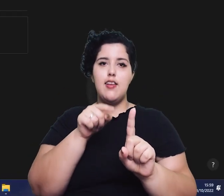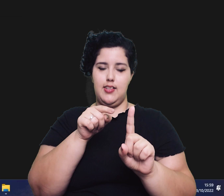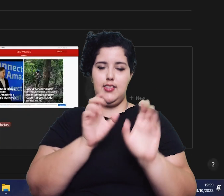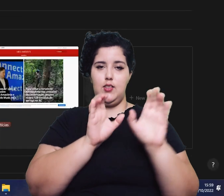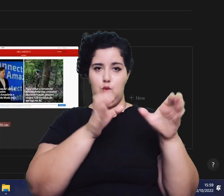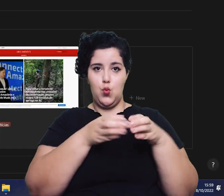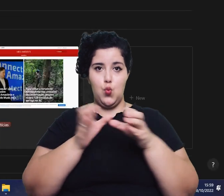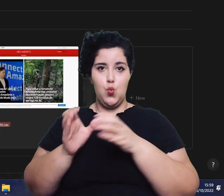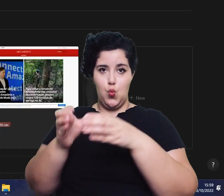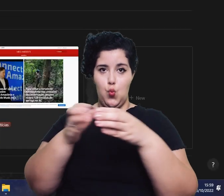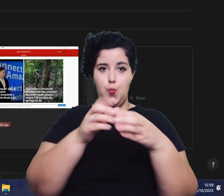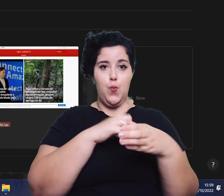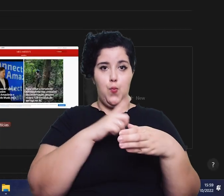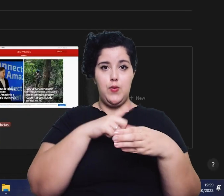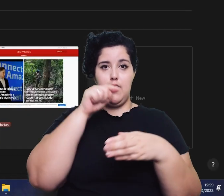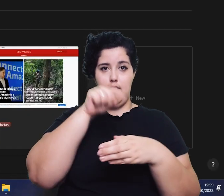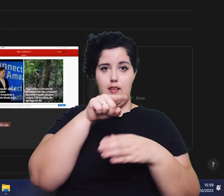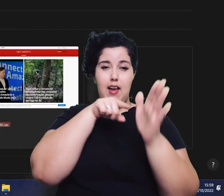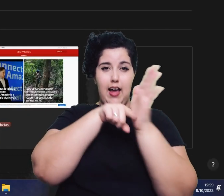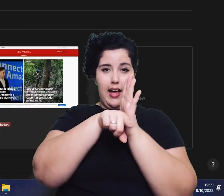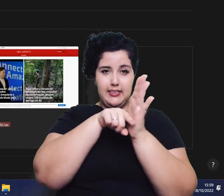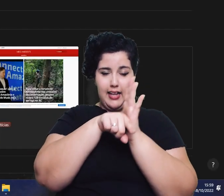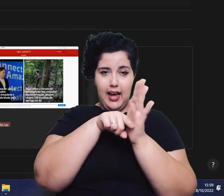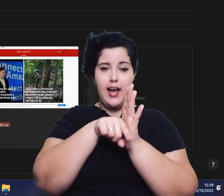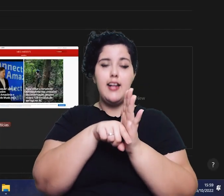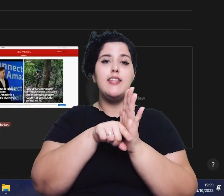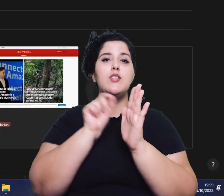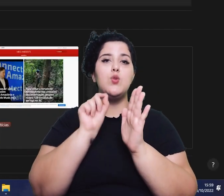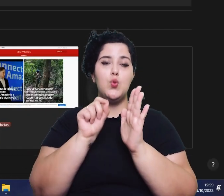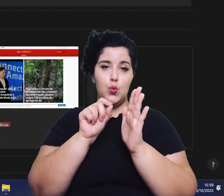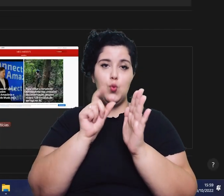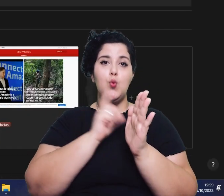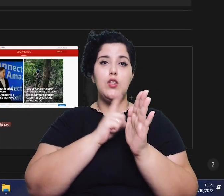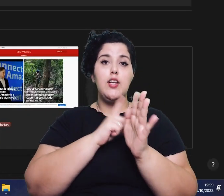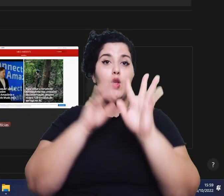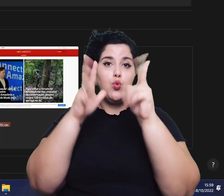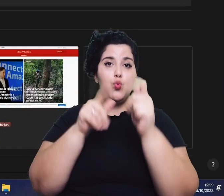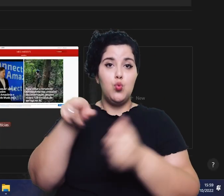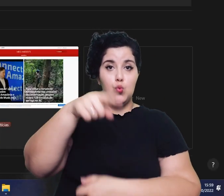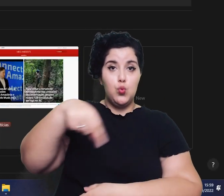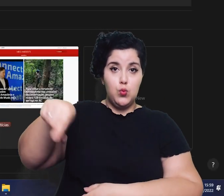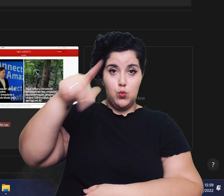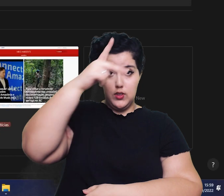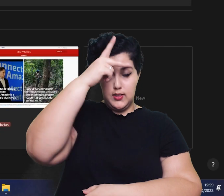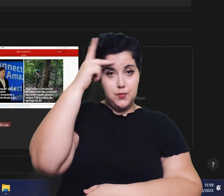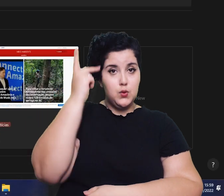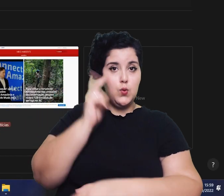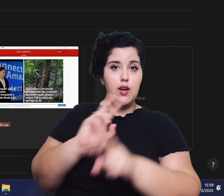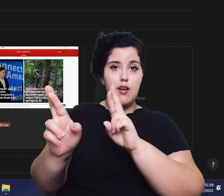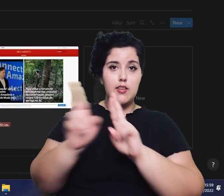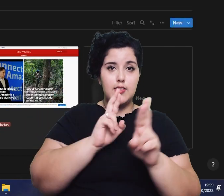não está agrupado aqui. Está agrupado aqui em Análise Competitiva tudo o que as pessoas citaram sobre